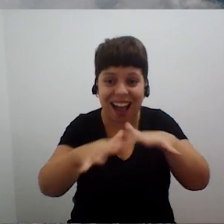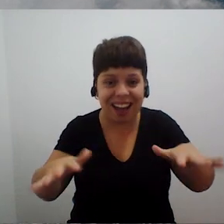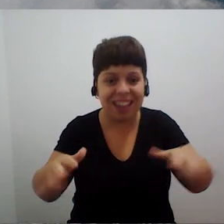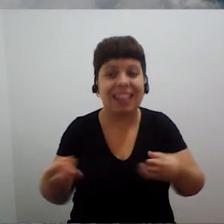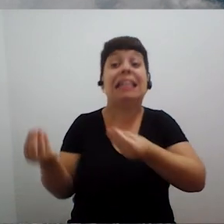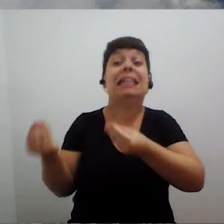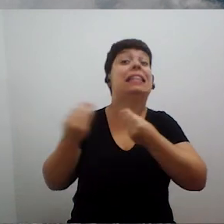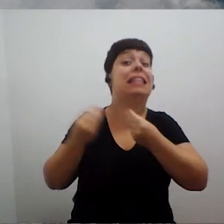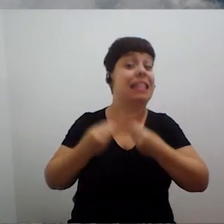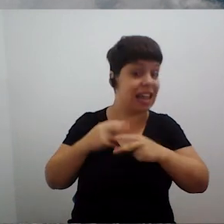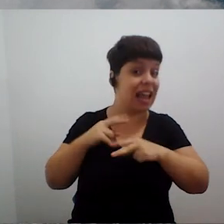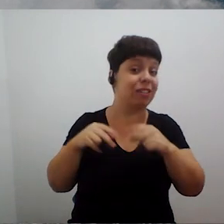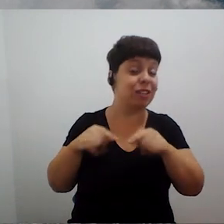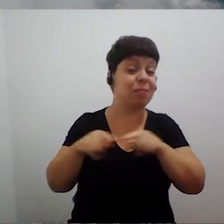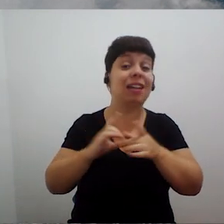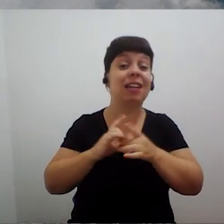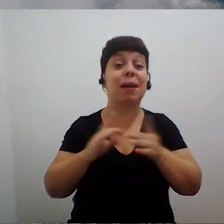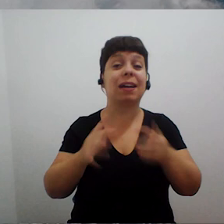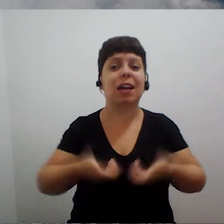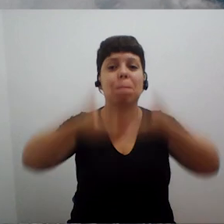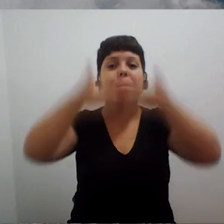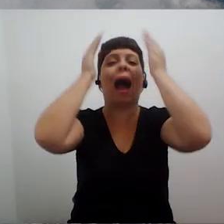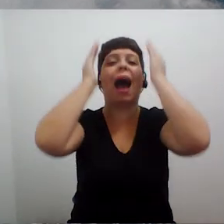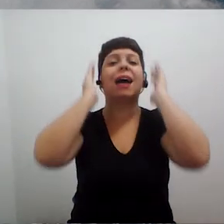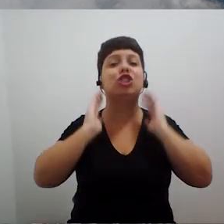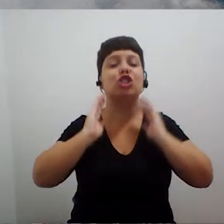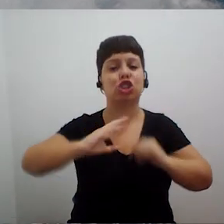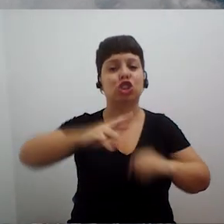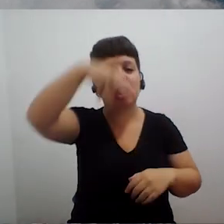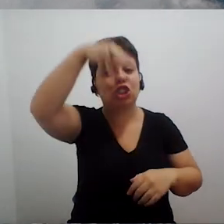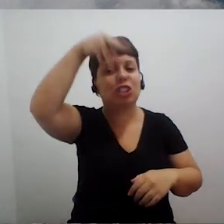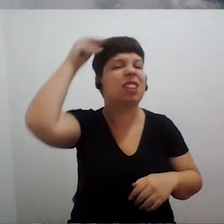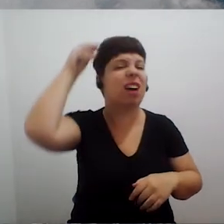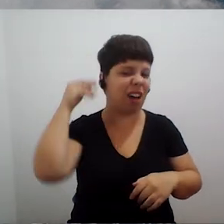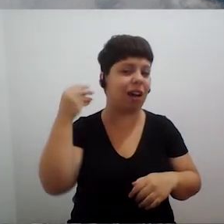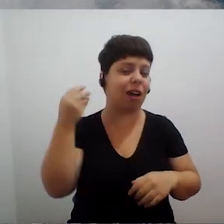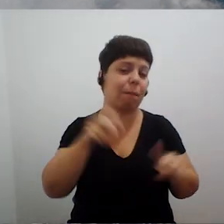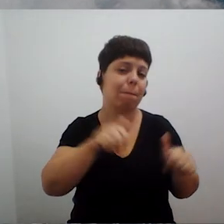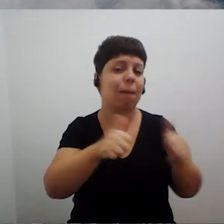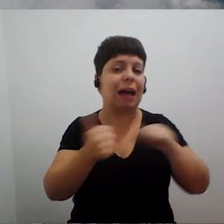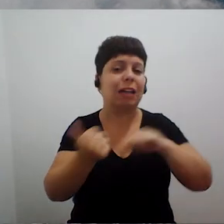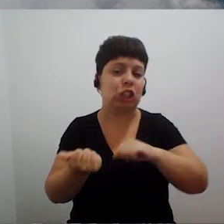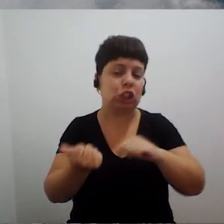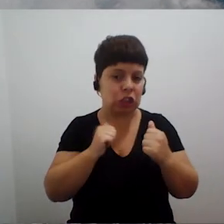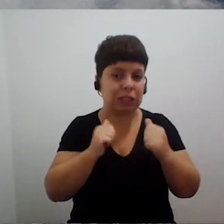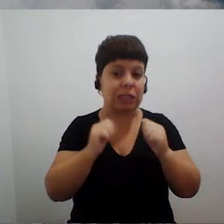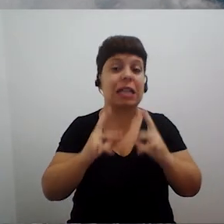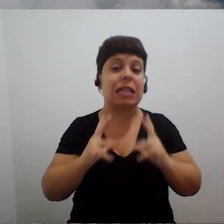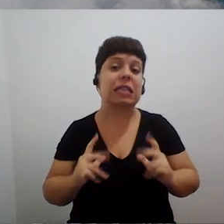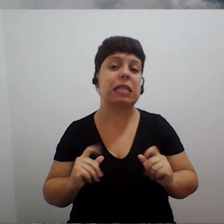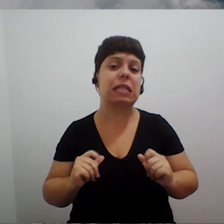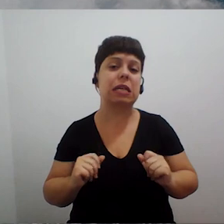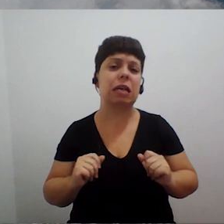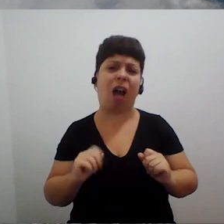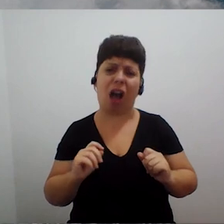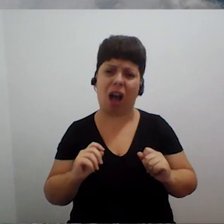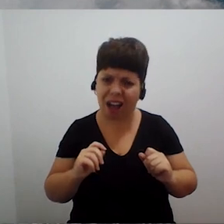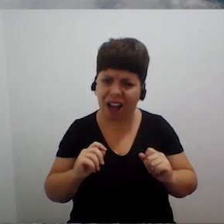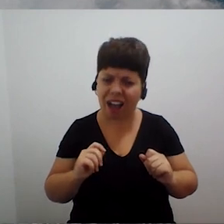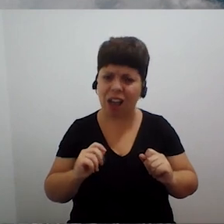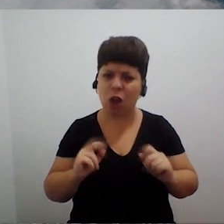de nos santificar com água e depois essa água é agredida pela própria humanidade?